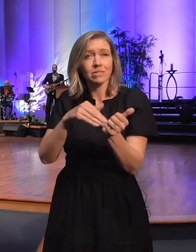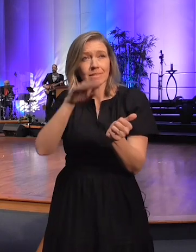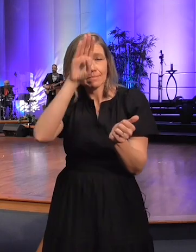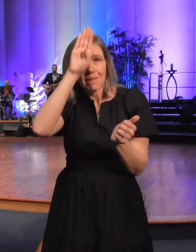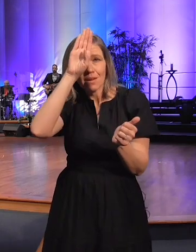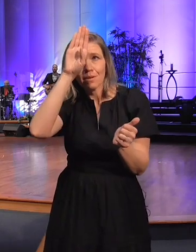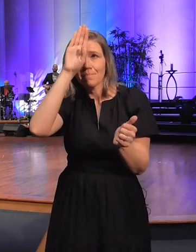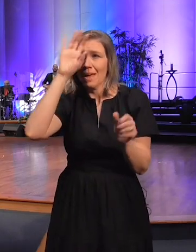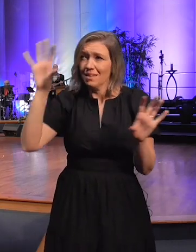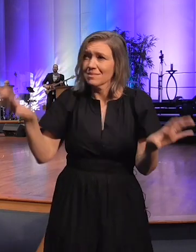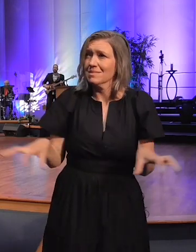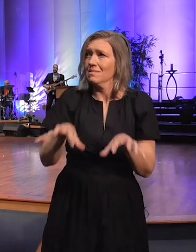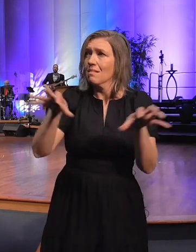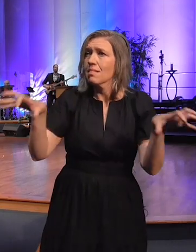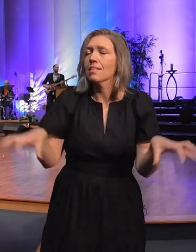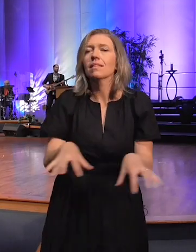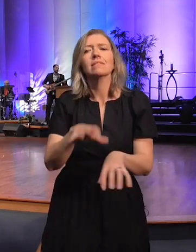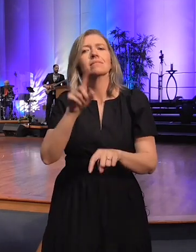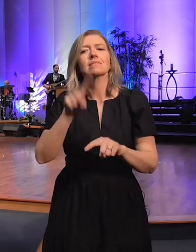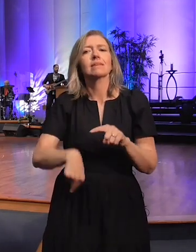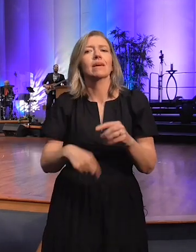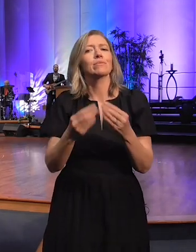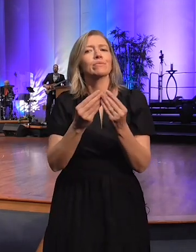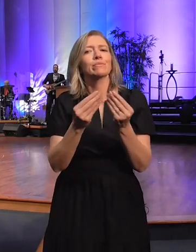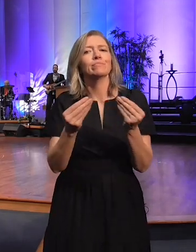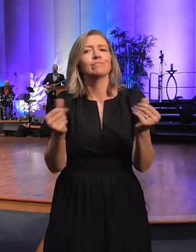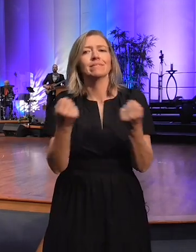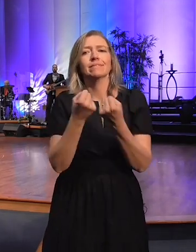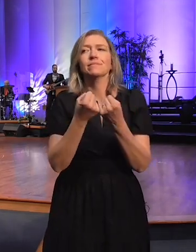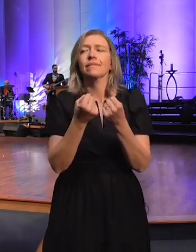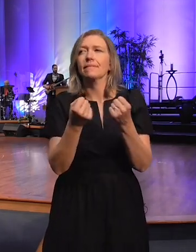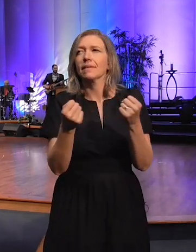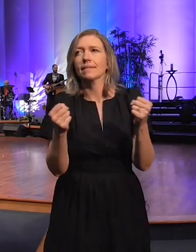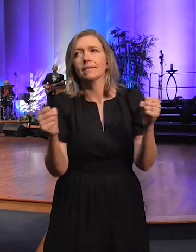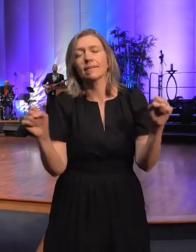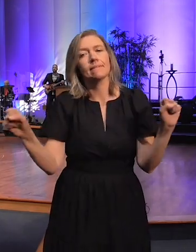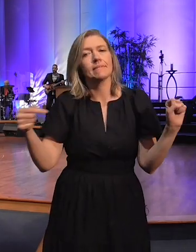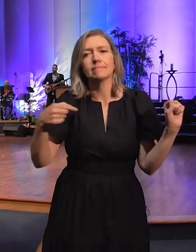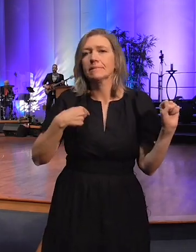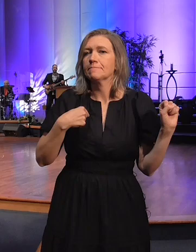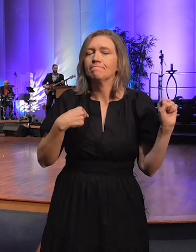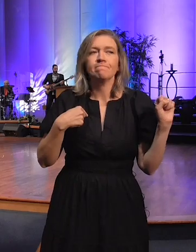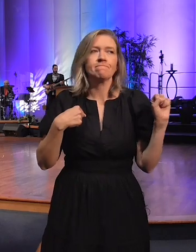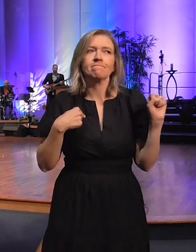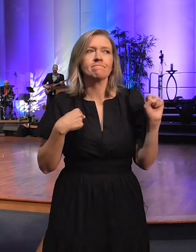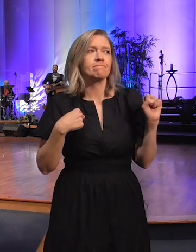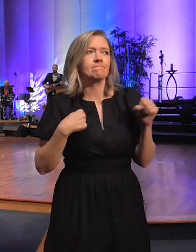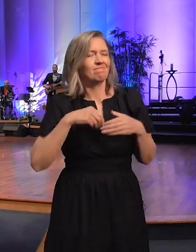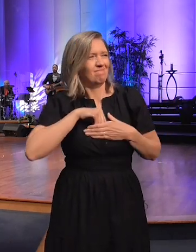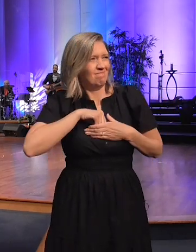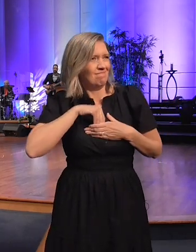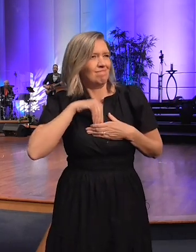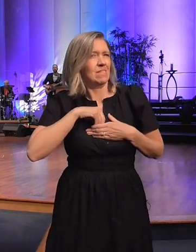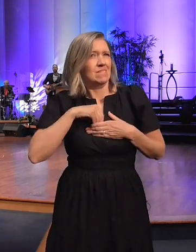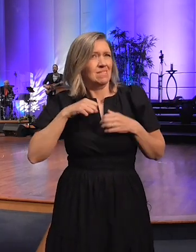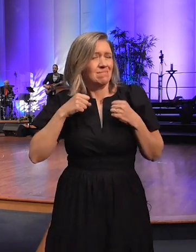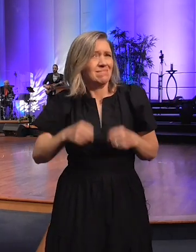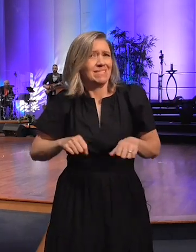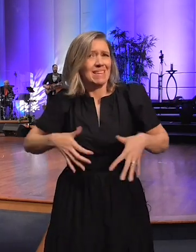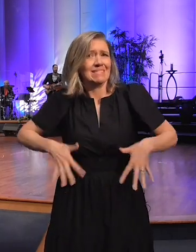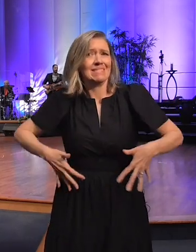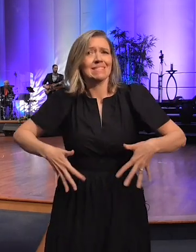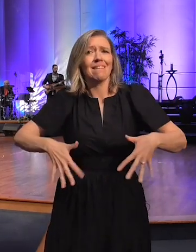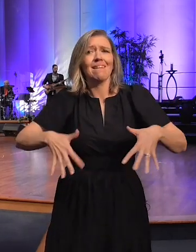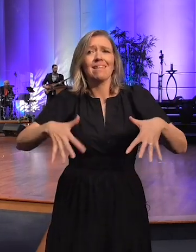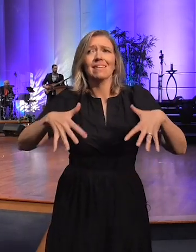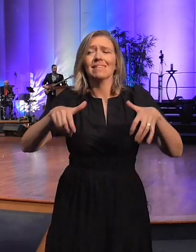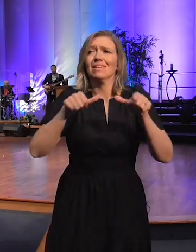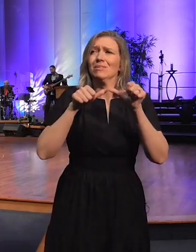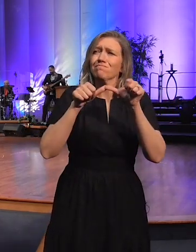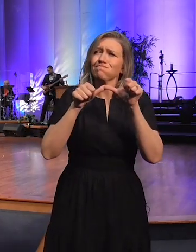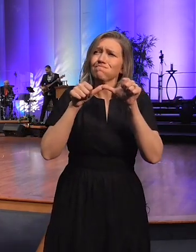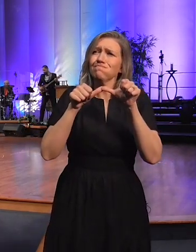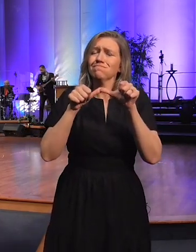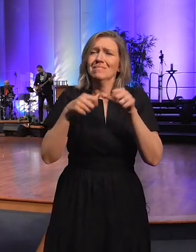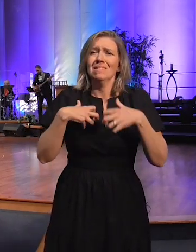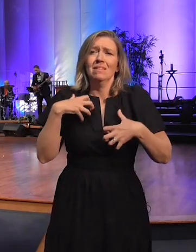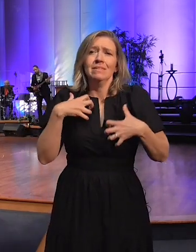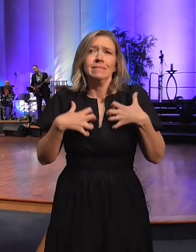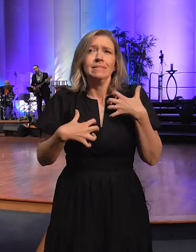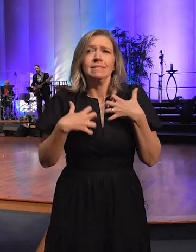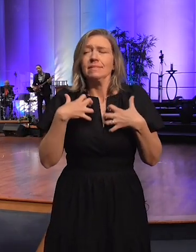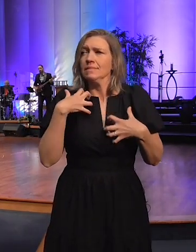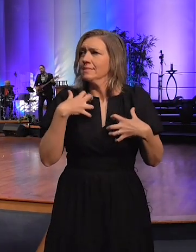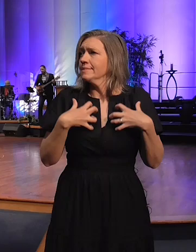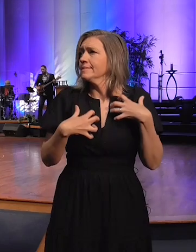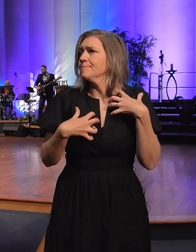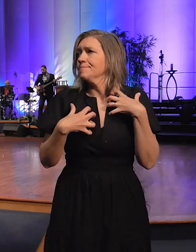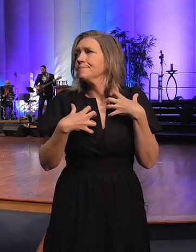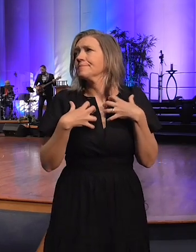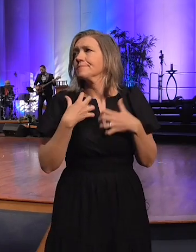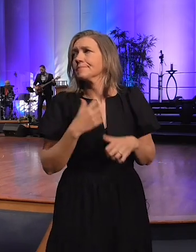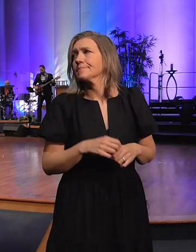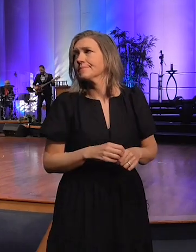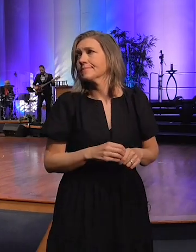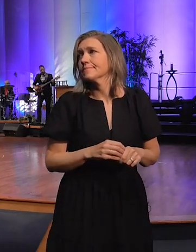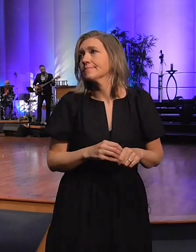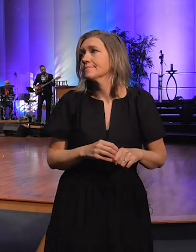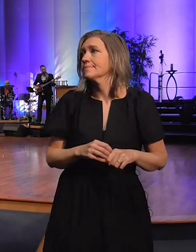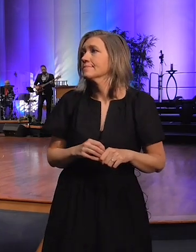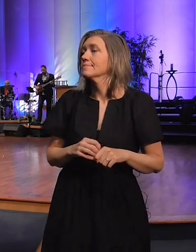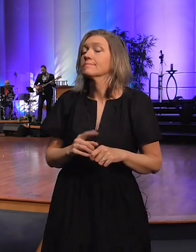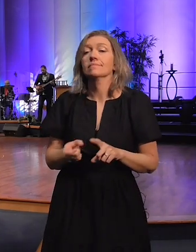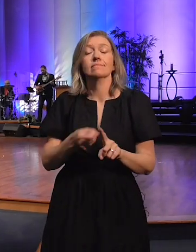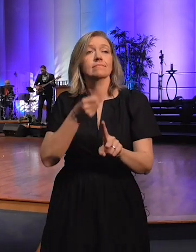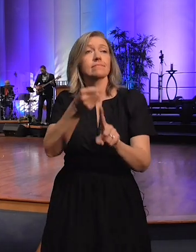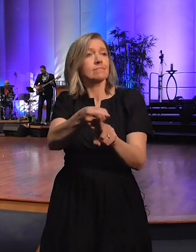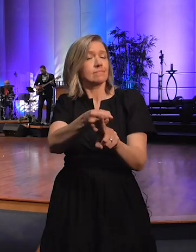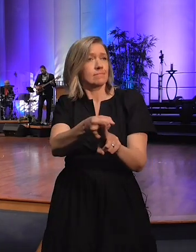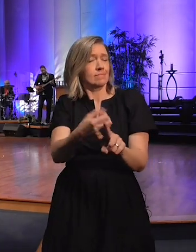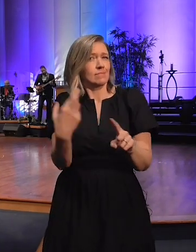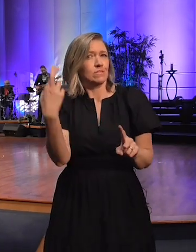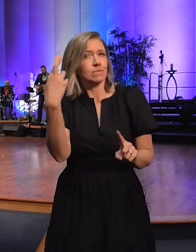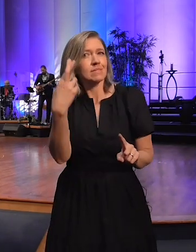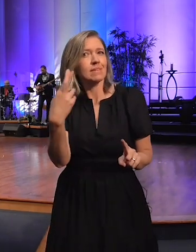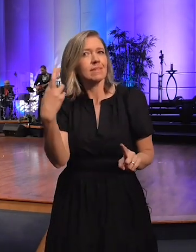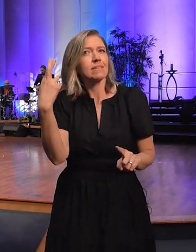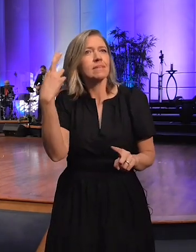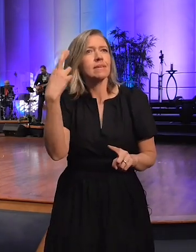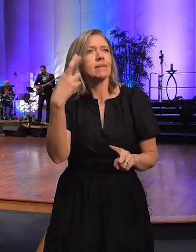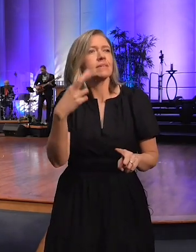no pueden revivirme de la ansiedad de que Ting me viva y ahí estaba mi vida era